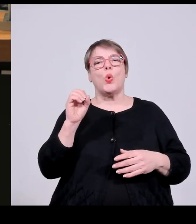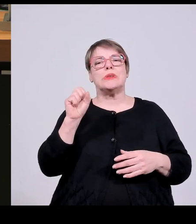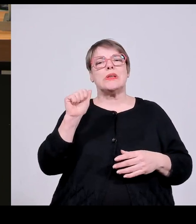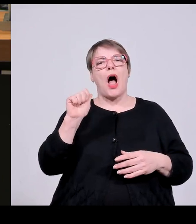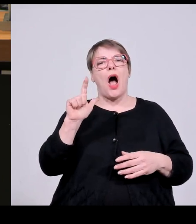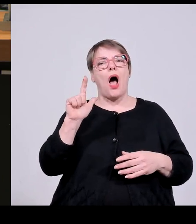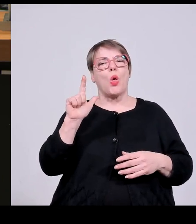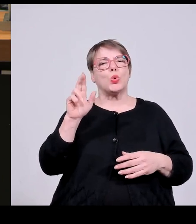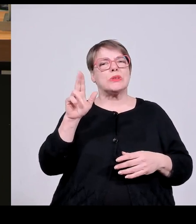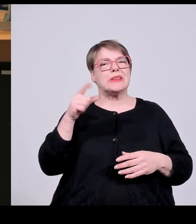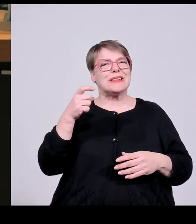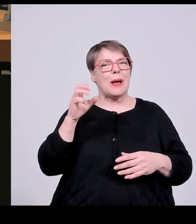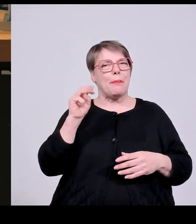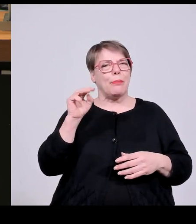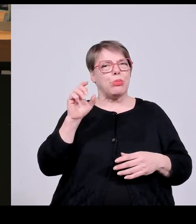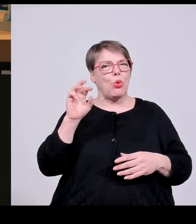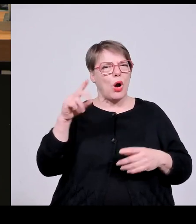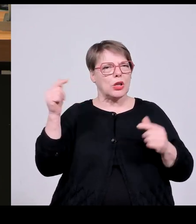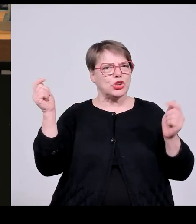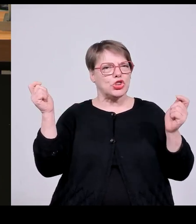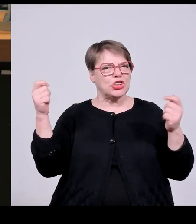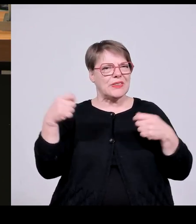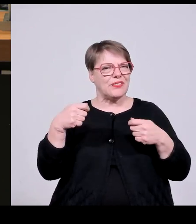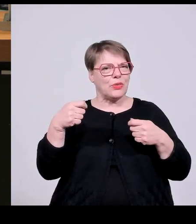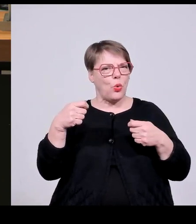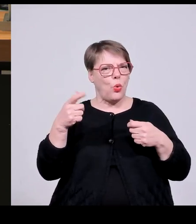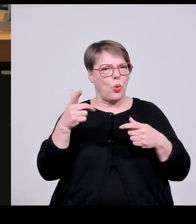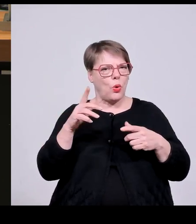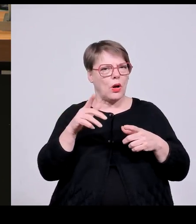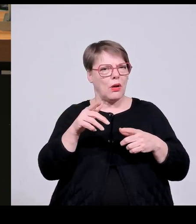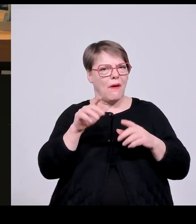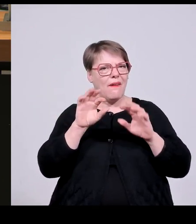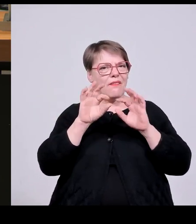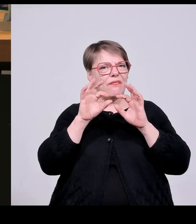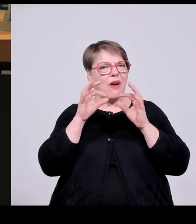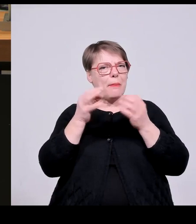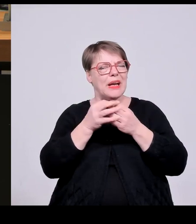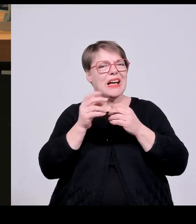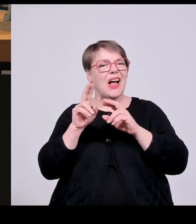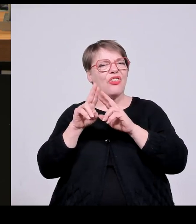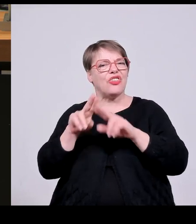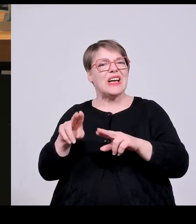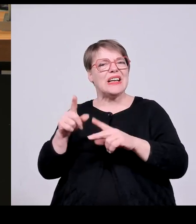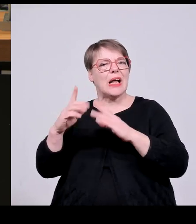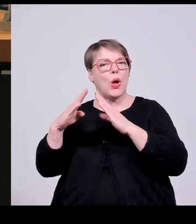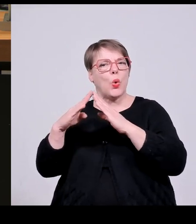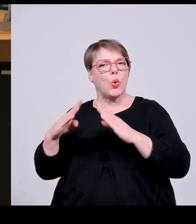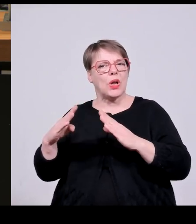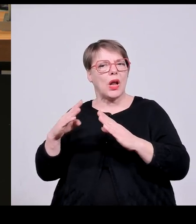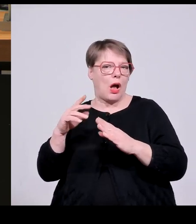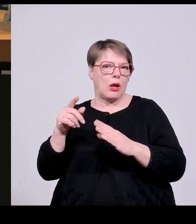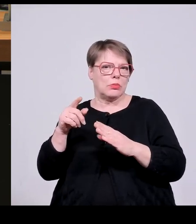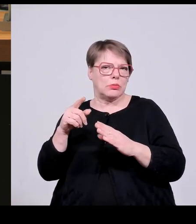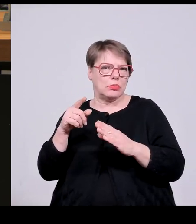Es ist völlig klar, dass wir hier anhand der Kleingartenflächen tatsächlich um eine soziale und ökologische